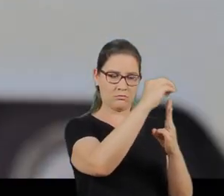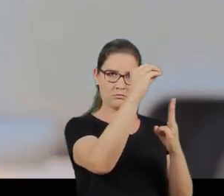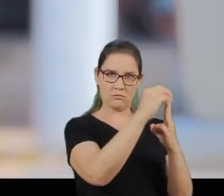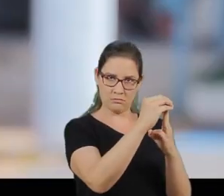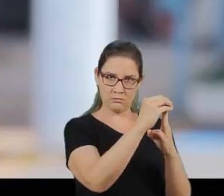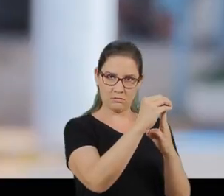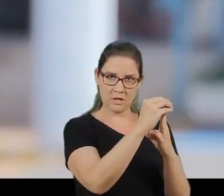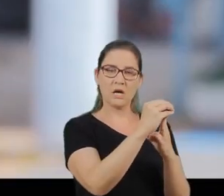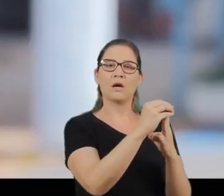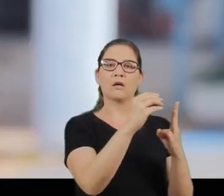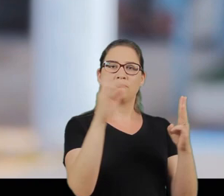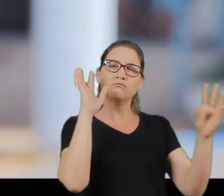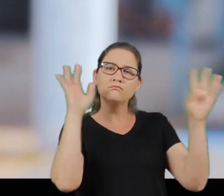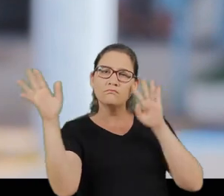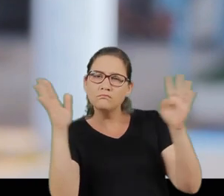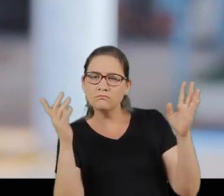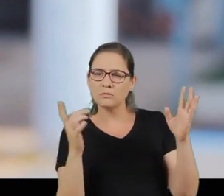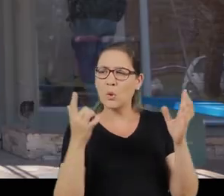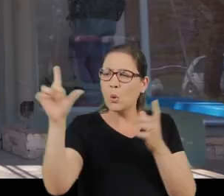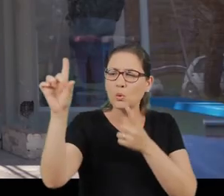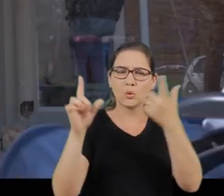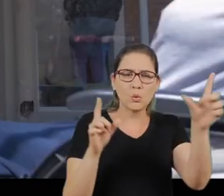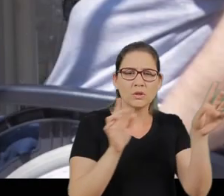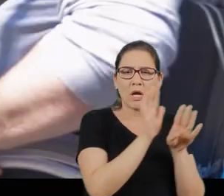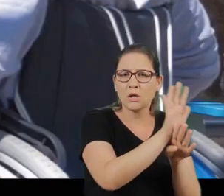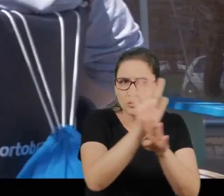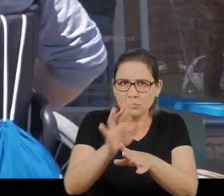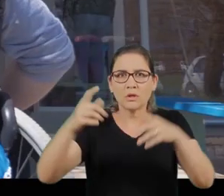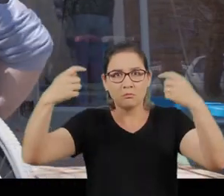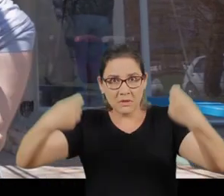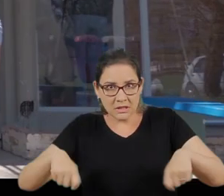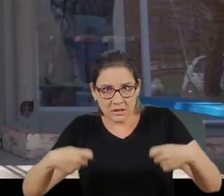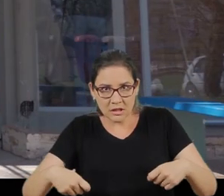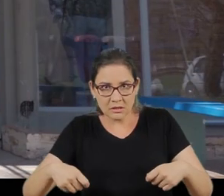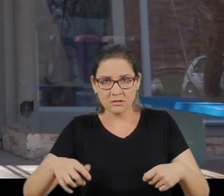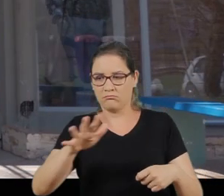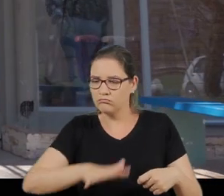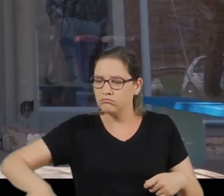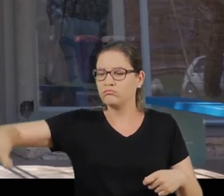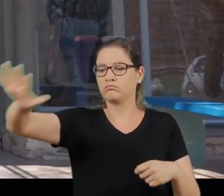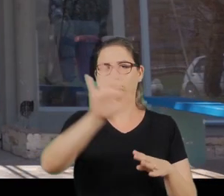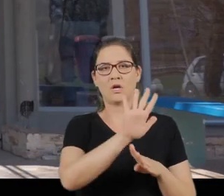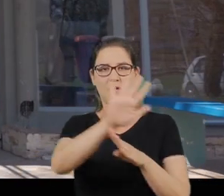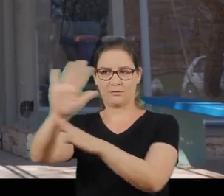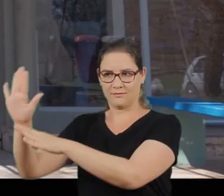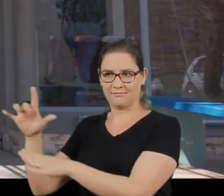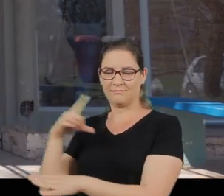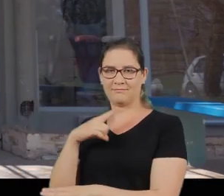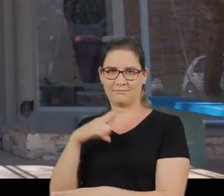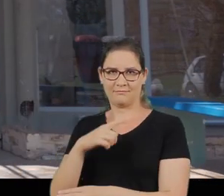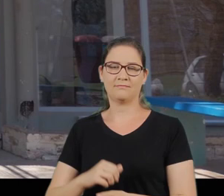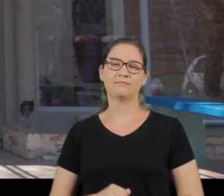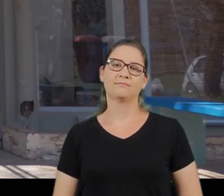da CAED, dão conta de pensar essas outras ações de modo mais amplo.